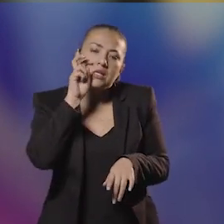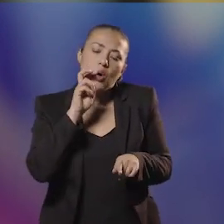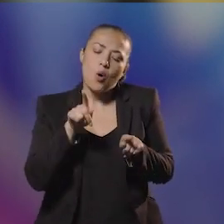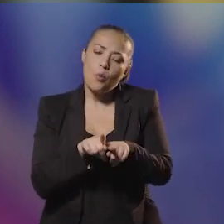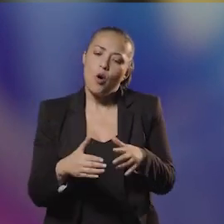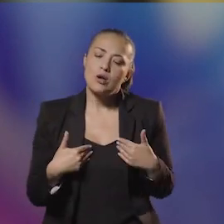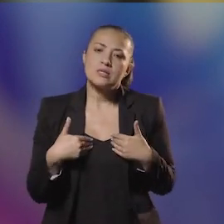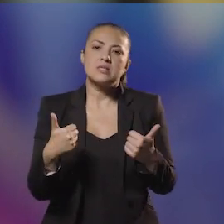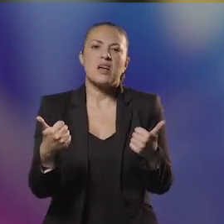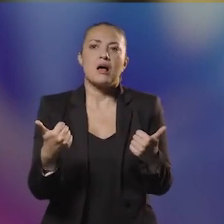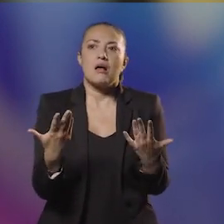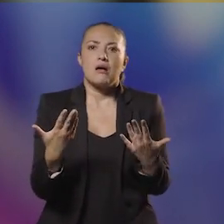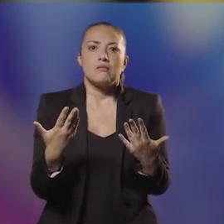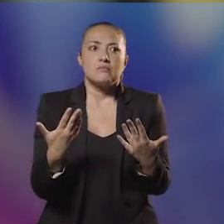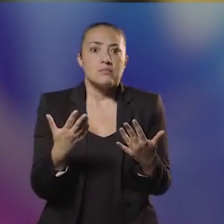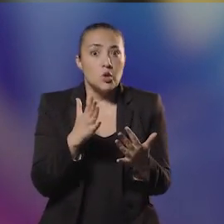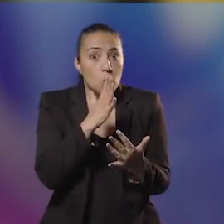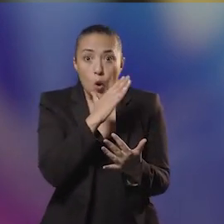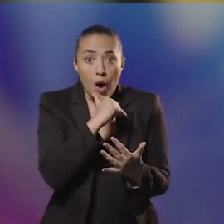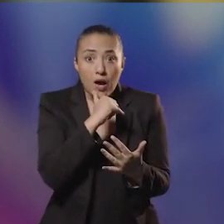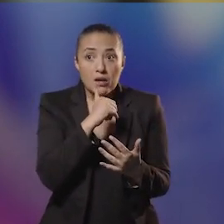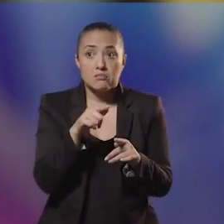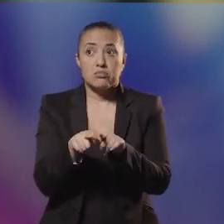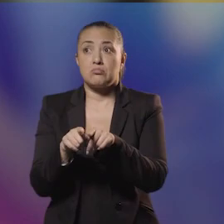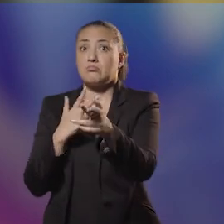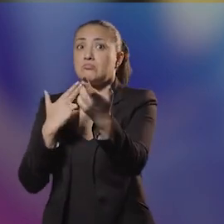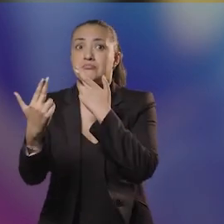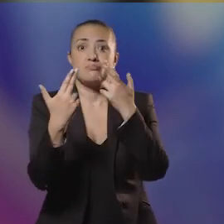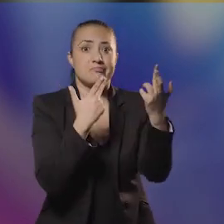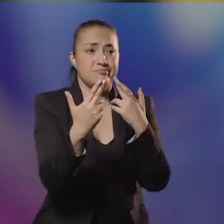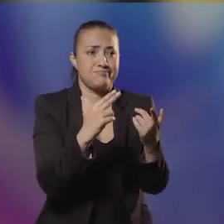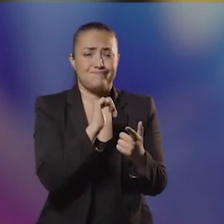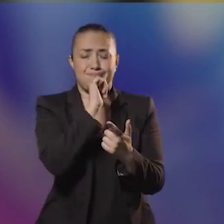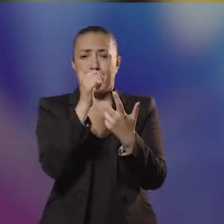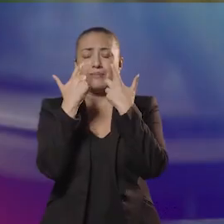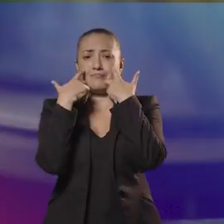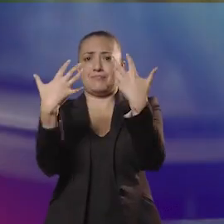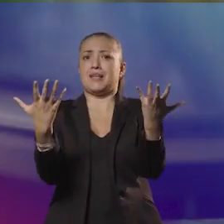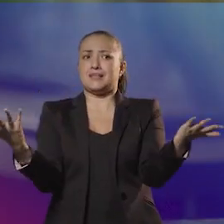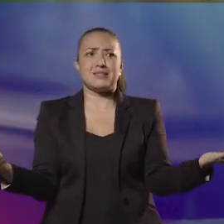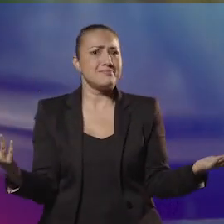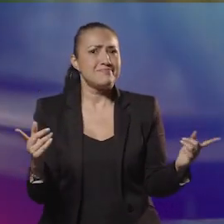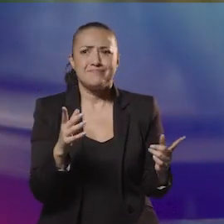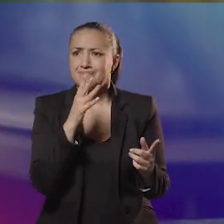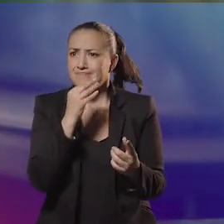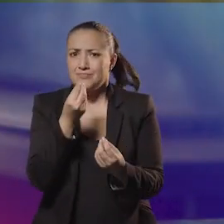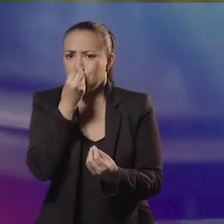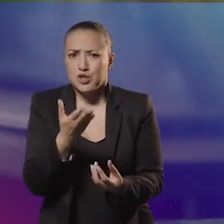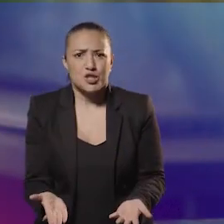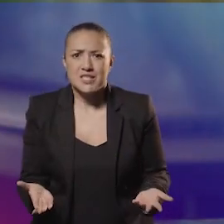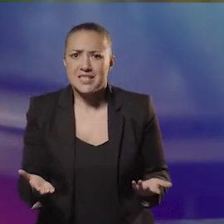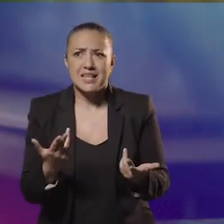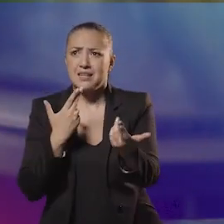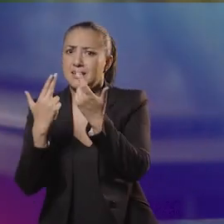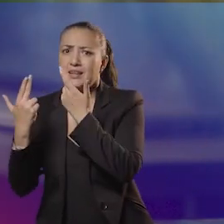vas a tener unas relaciones sociales devastadas. Ya no van a funcionar,